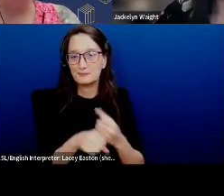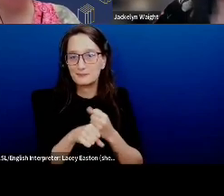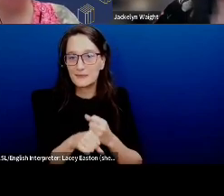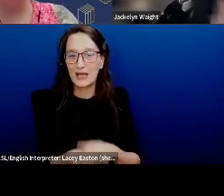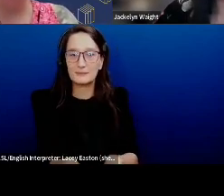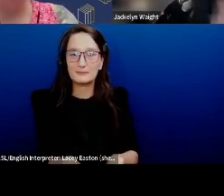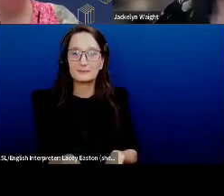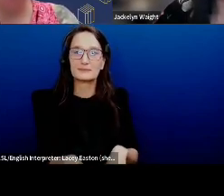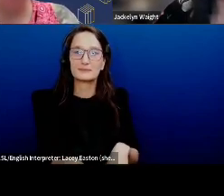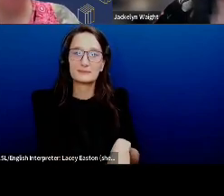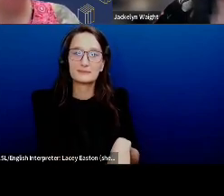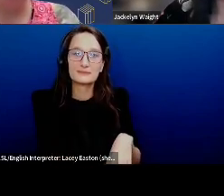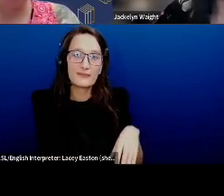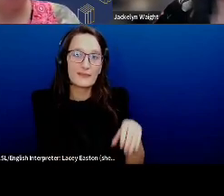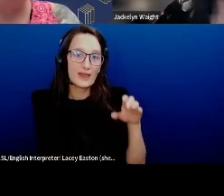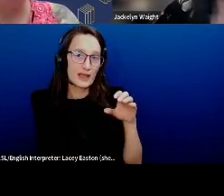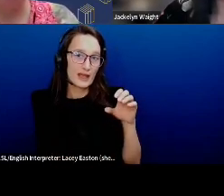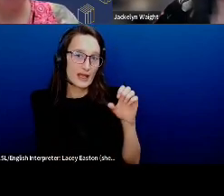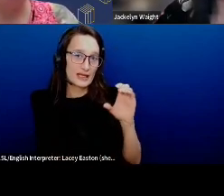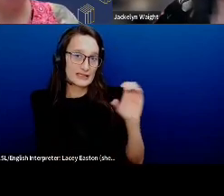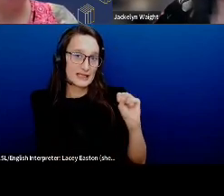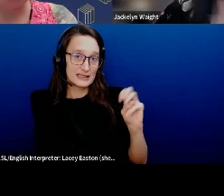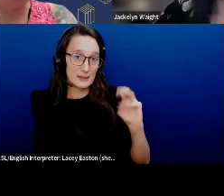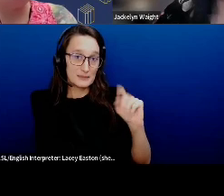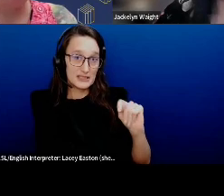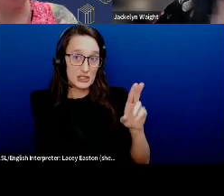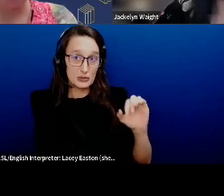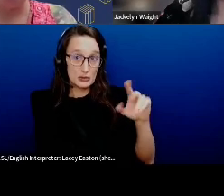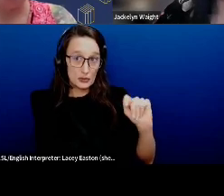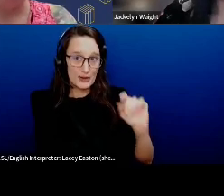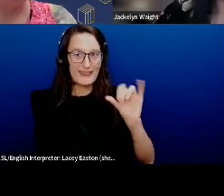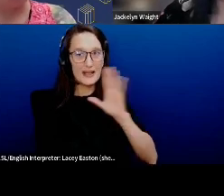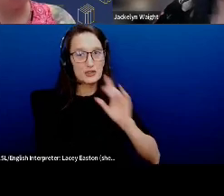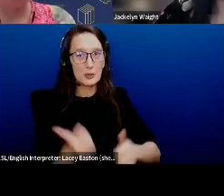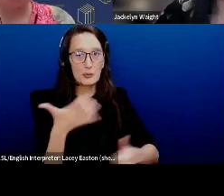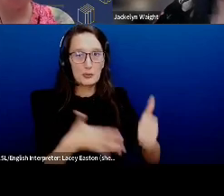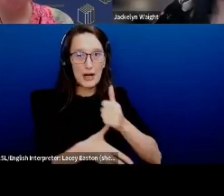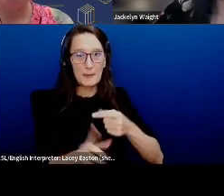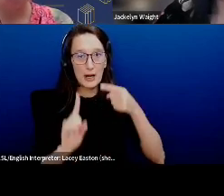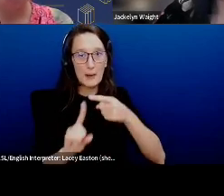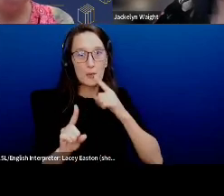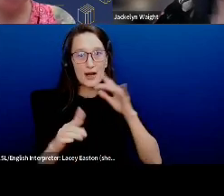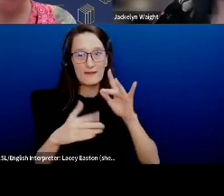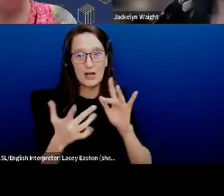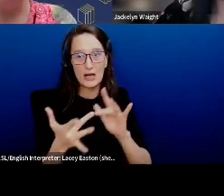para obtener versiones accesibles de los libros de texto estatales de California, desde preescolar hasta octavo grado. Las